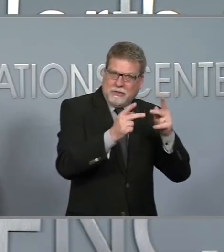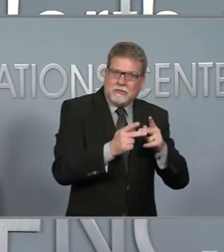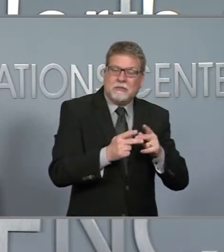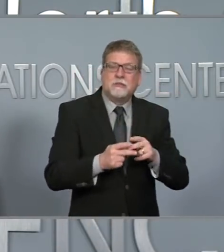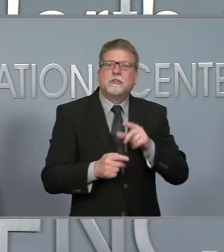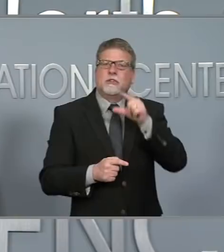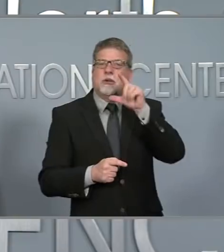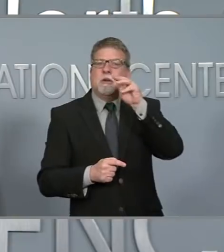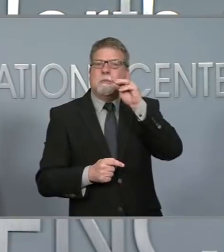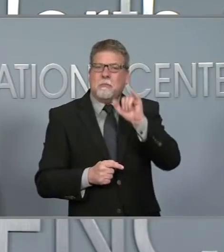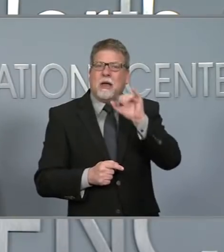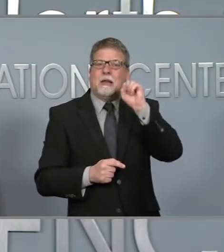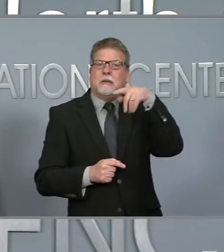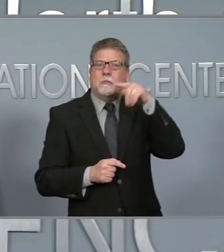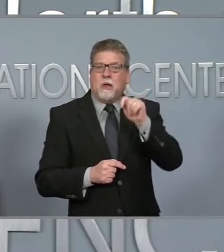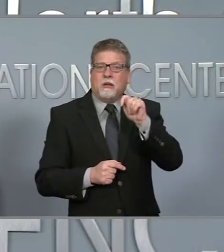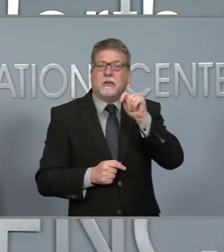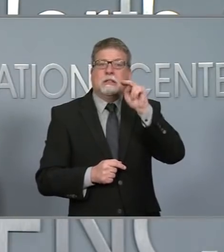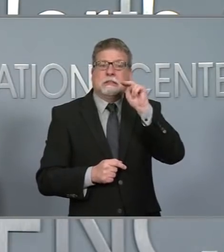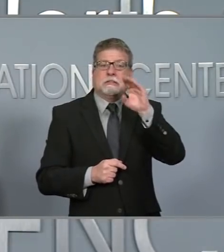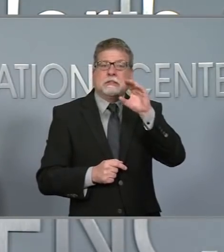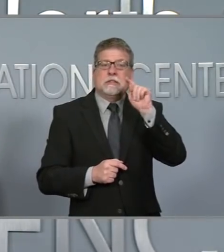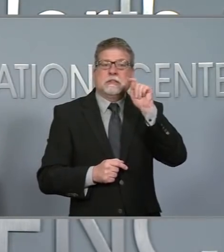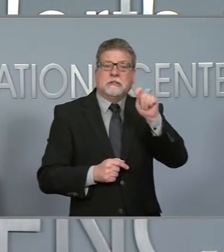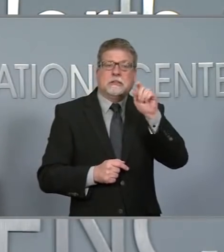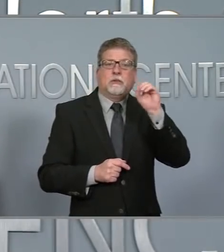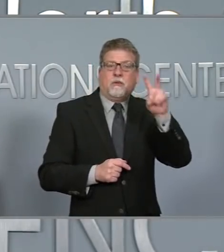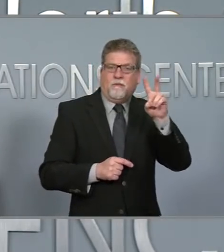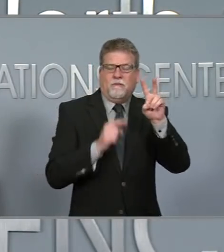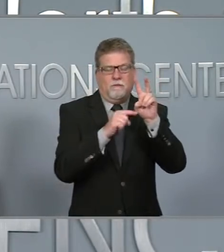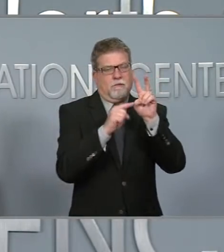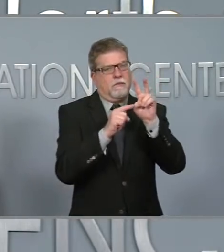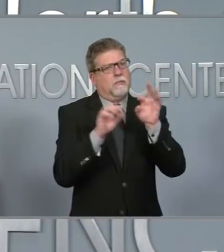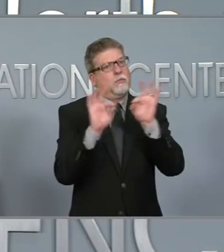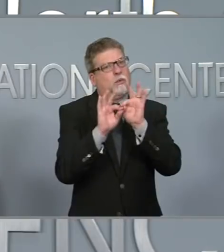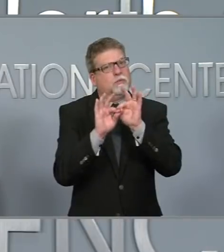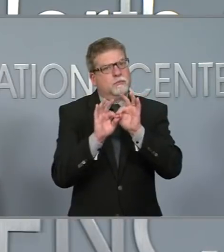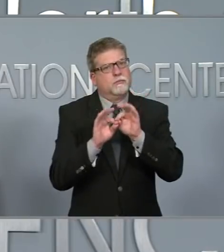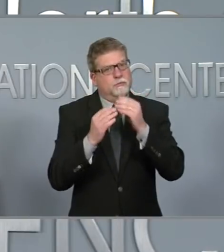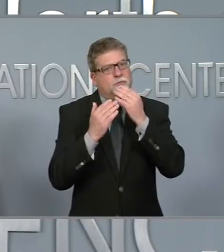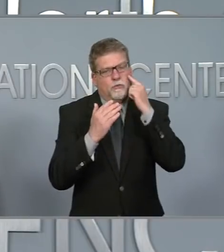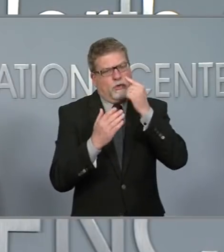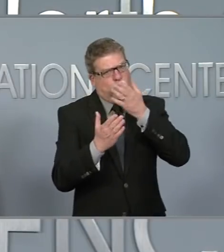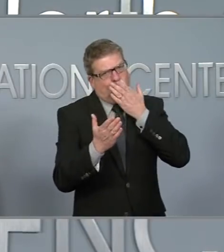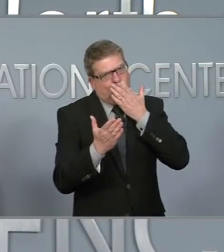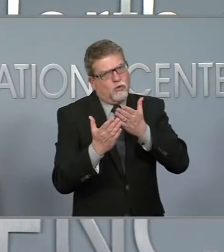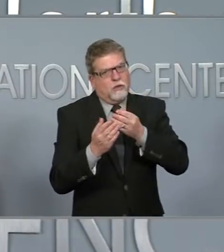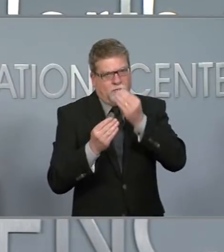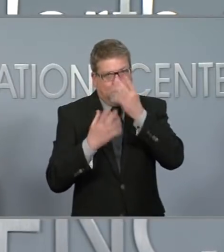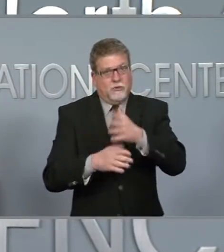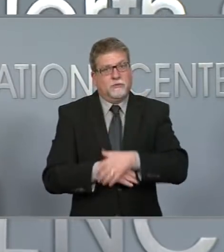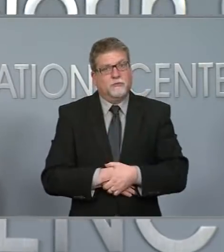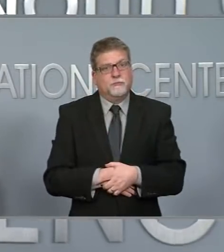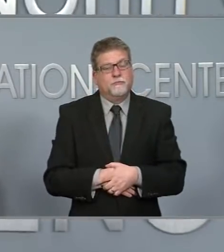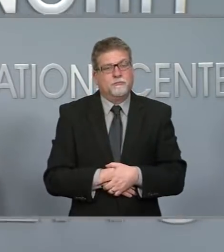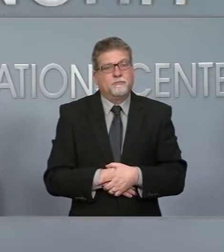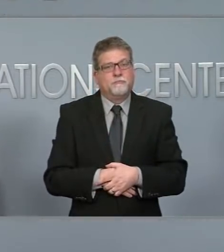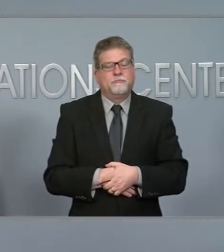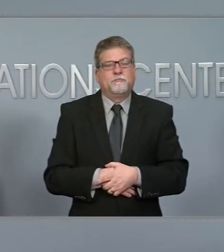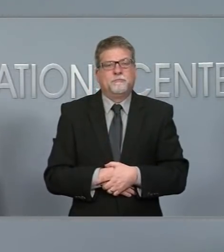punto para recibir información correcta no es demasiado tarde